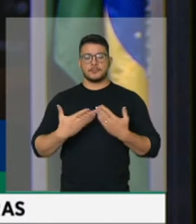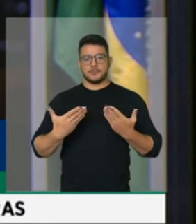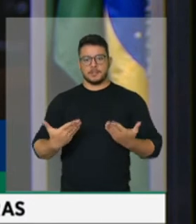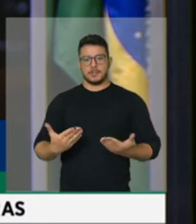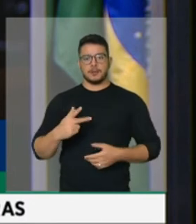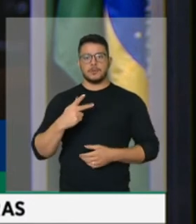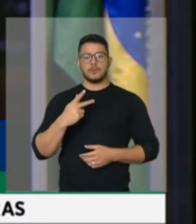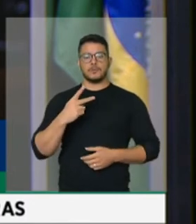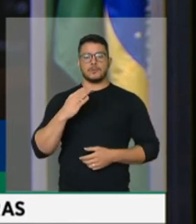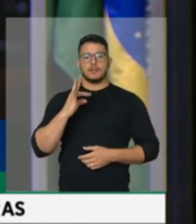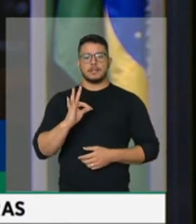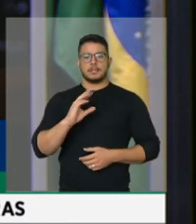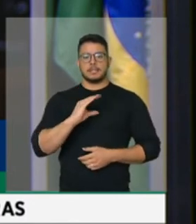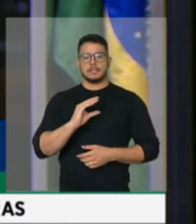MEIO 156/62 REGULAMENTADA PELO